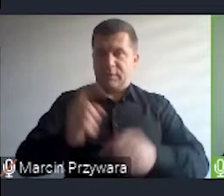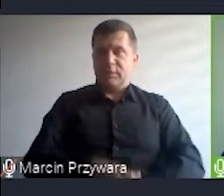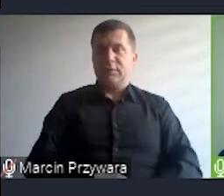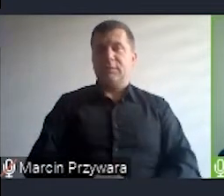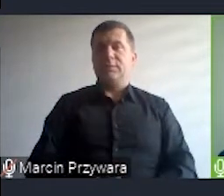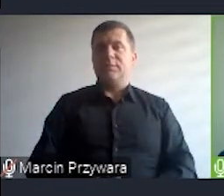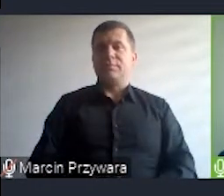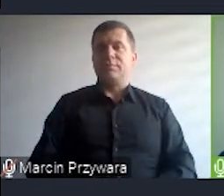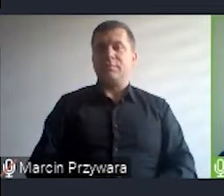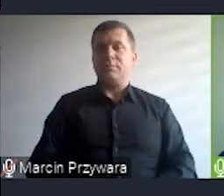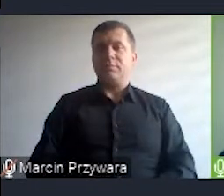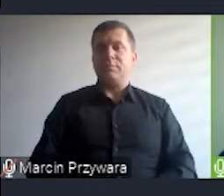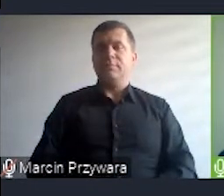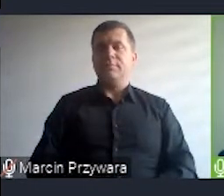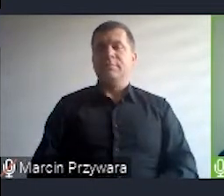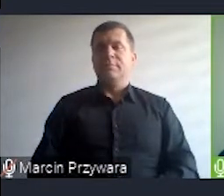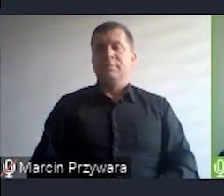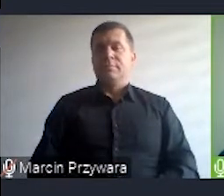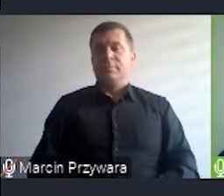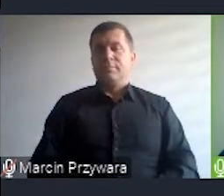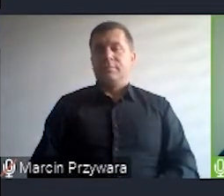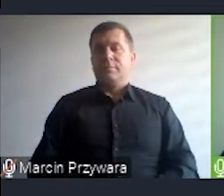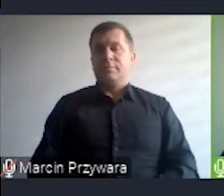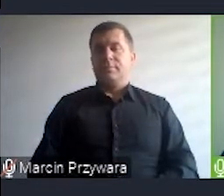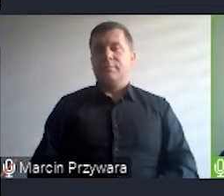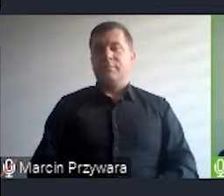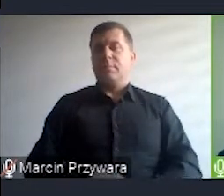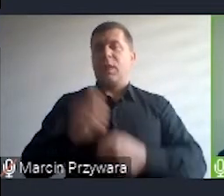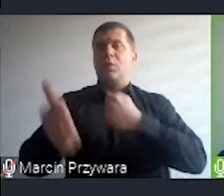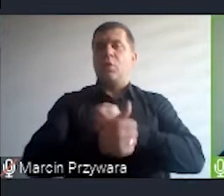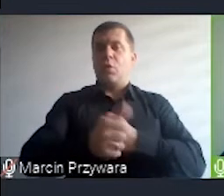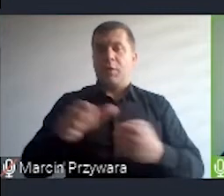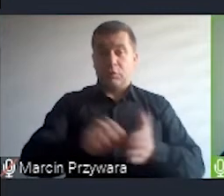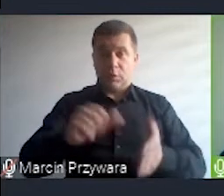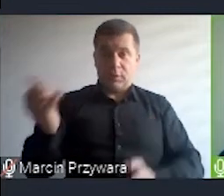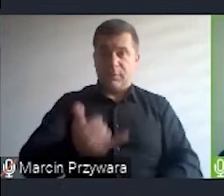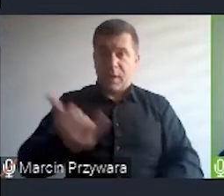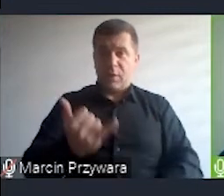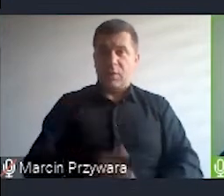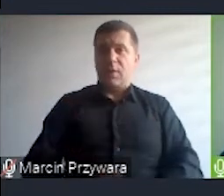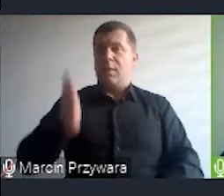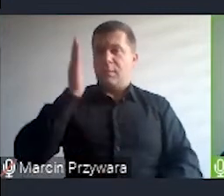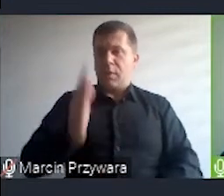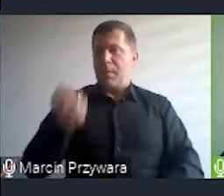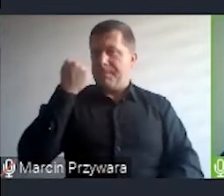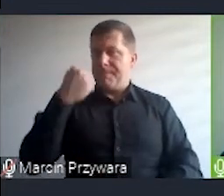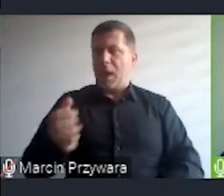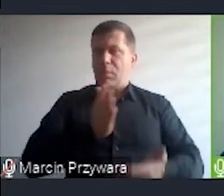Z drugiej strony, dokumentacja środka trwałego będzie bardzo pomocna do kontroli